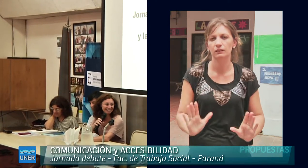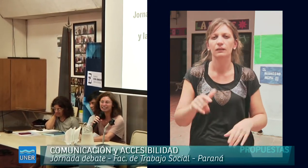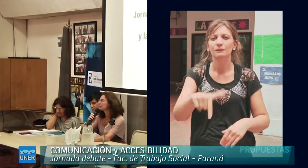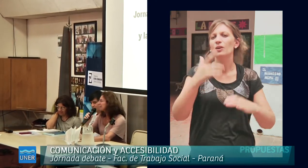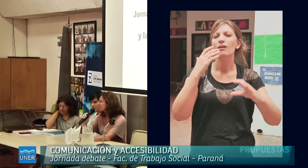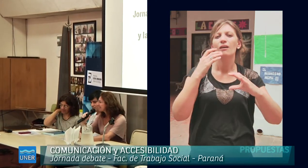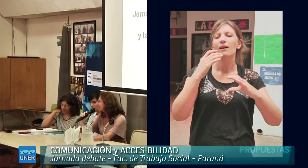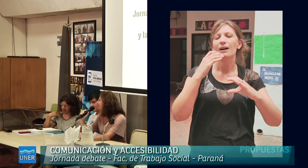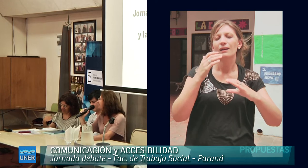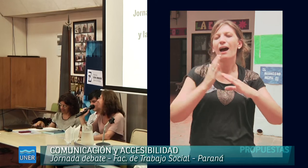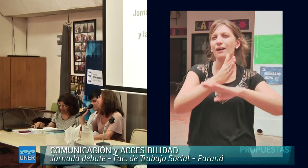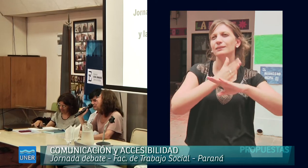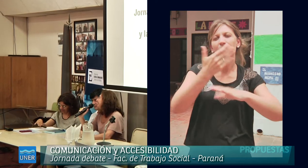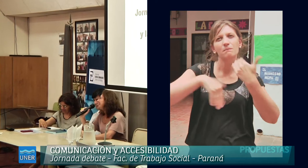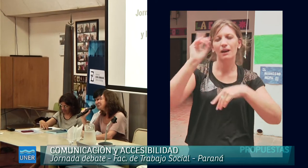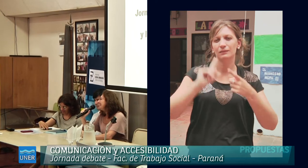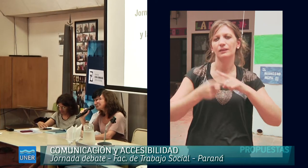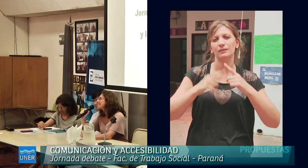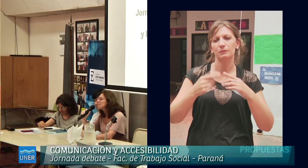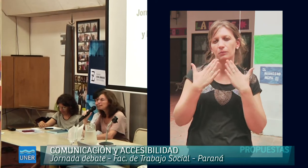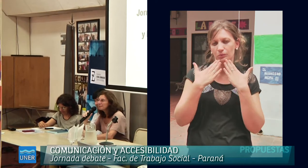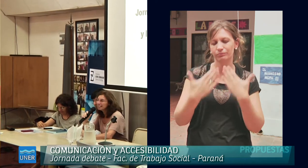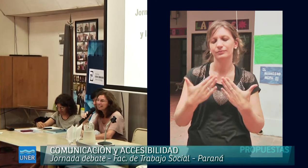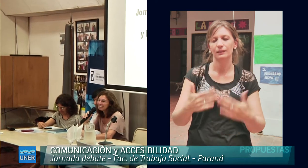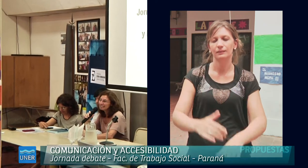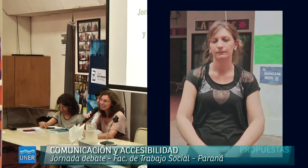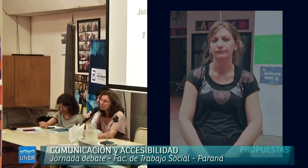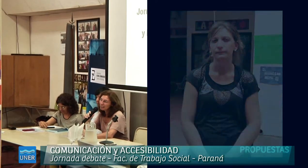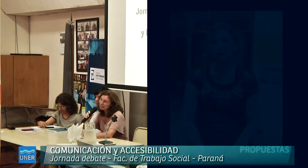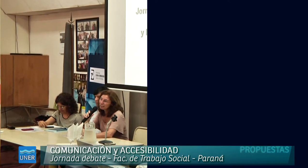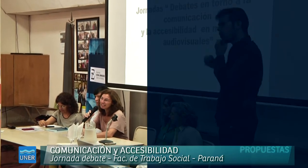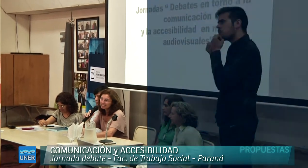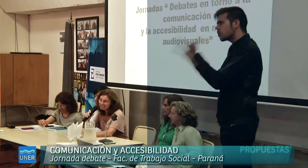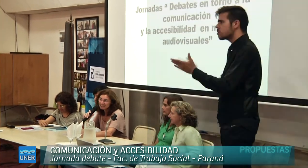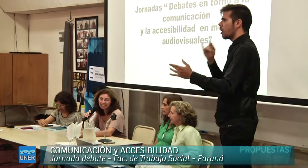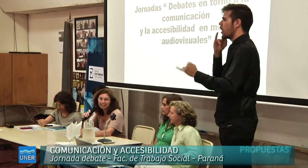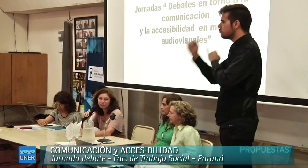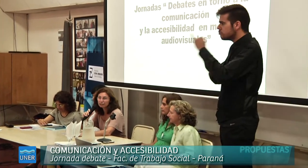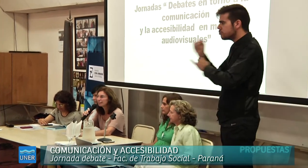Pero la accesibilidad excede ampliamente a lo del interprete.